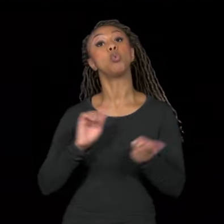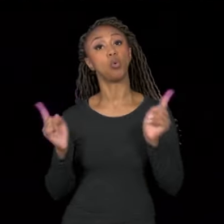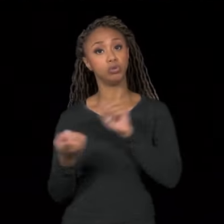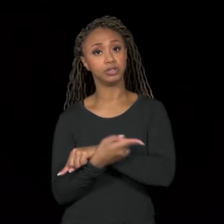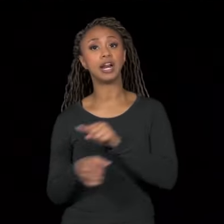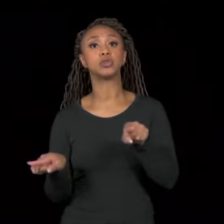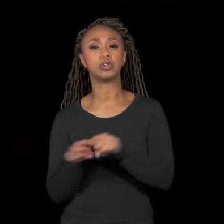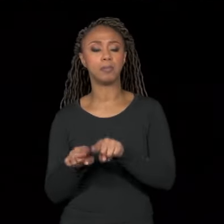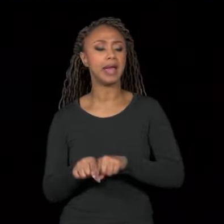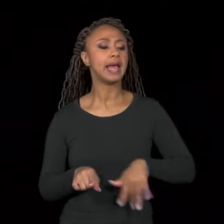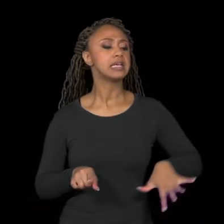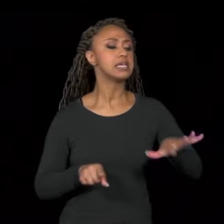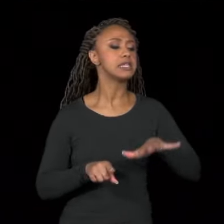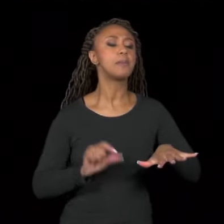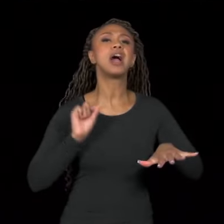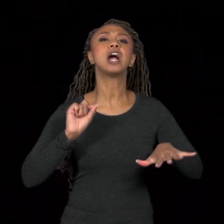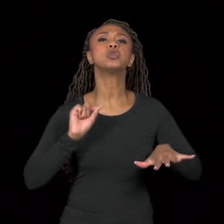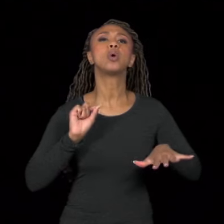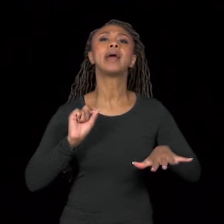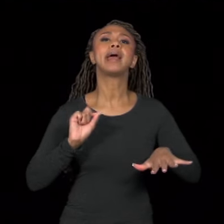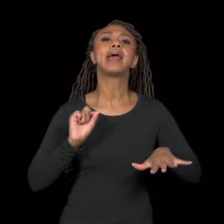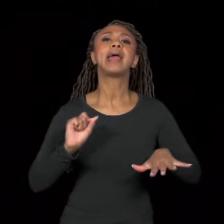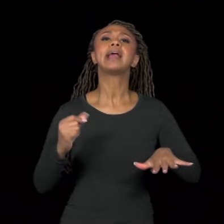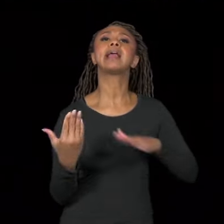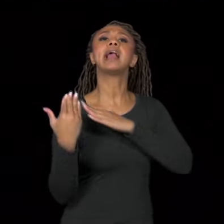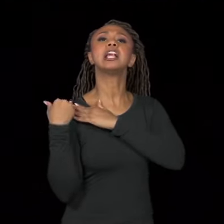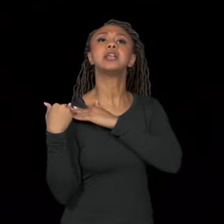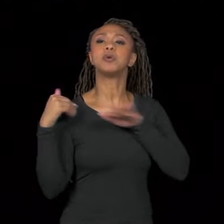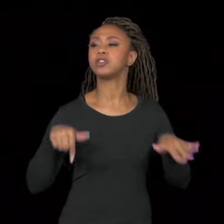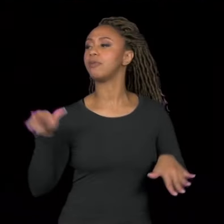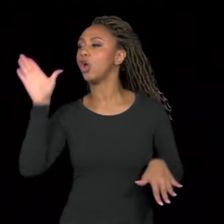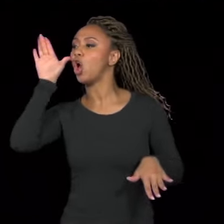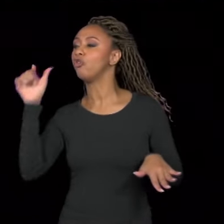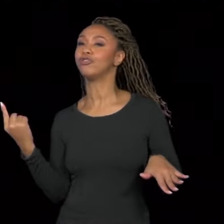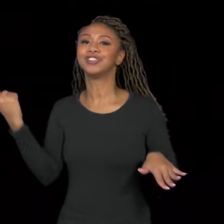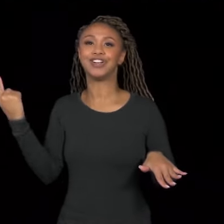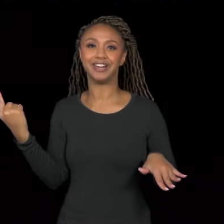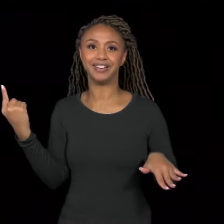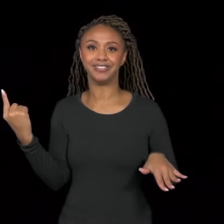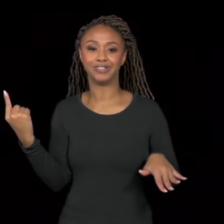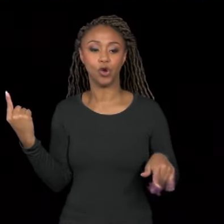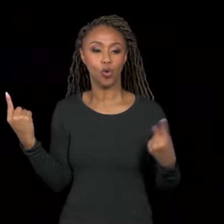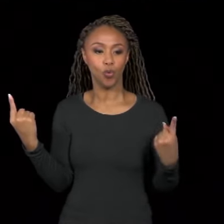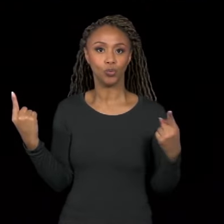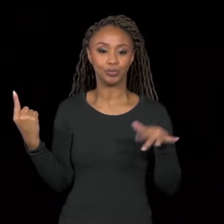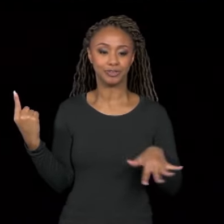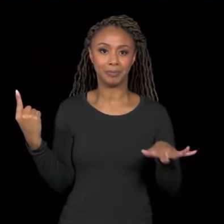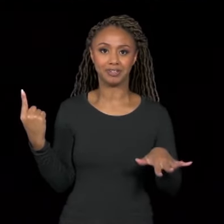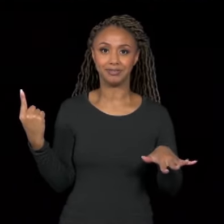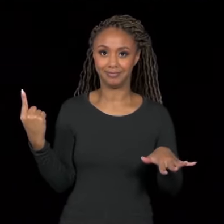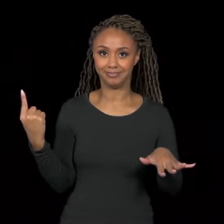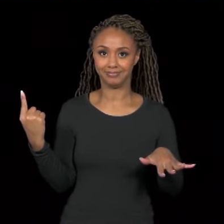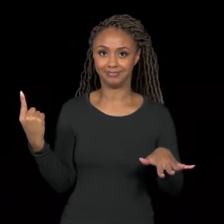ESTABELECE DESSA MANEIRA. UM FUNCIONÁRIO GERENCIA APENAS UM DEPARTAMENTO E UM DEPARTAMENTO É GERENCIADO POR APENAS UM FUNCIONÁRIO. ASSIM QUE SE DÁ A CARDINALIDADE DE